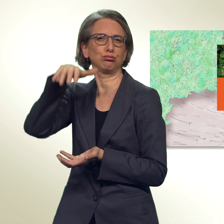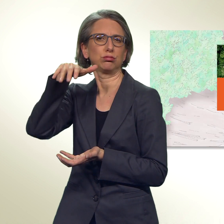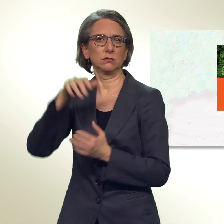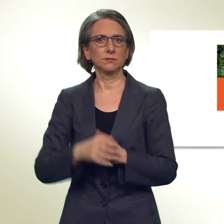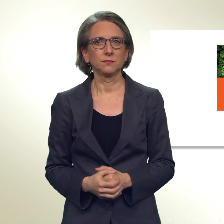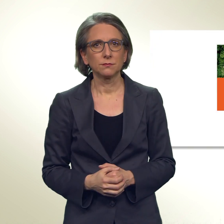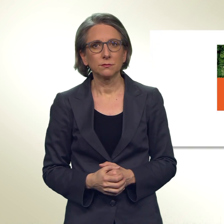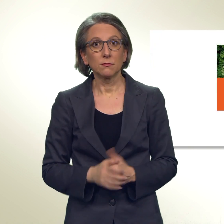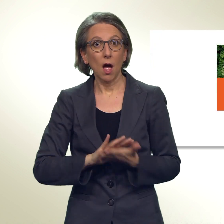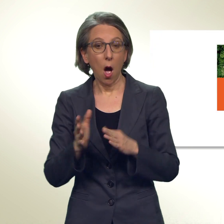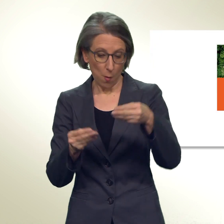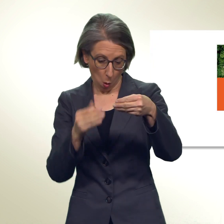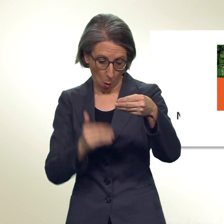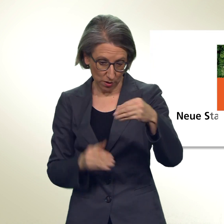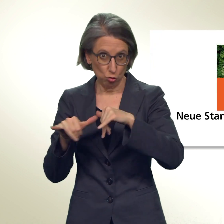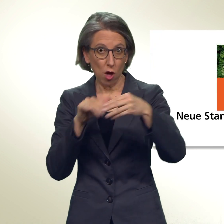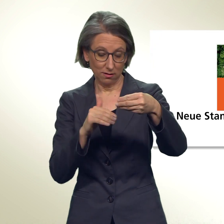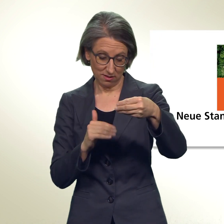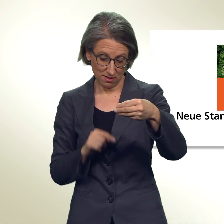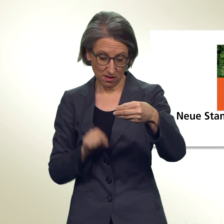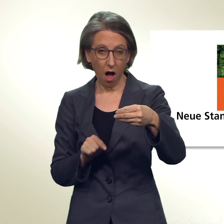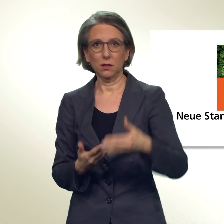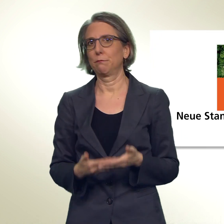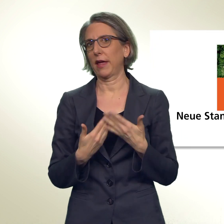Die im Abkommen festgelegten Standards würden nichts nützen,